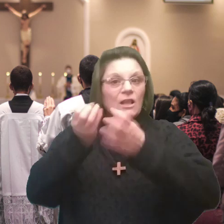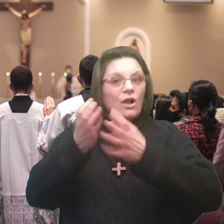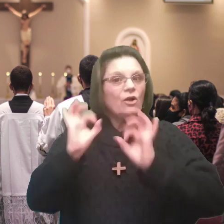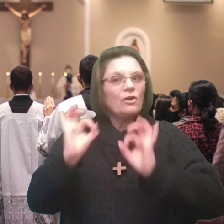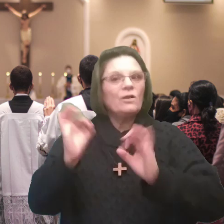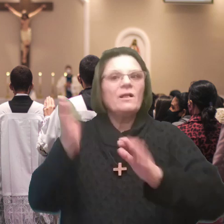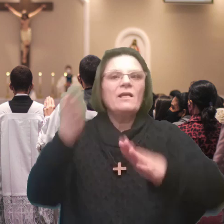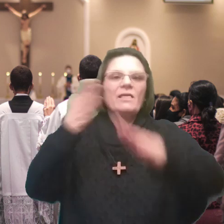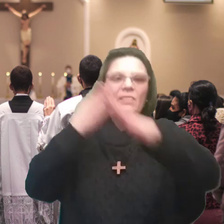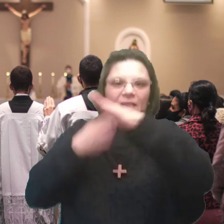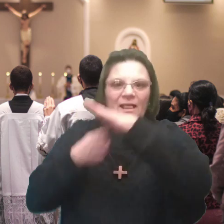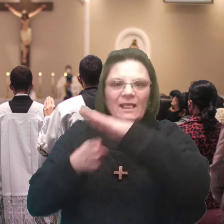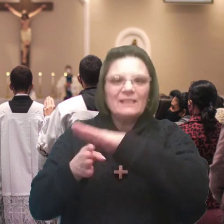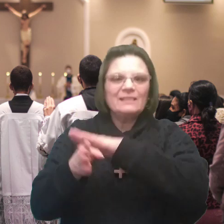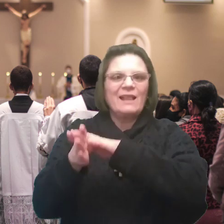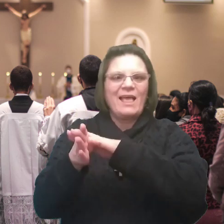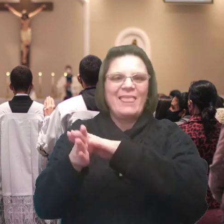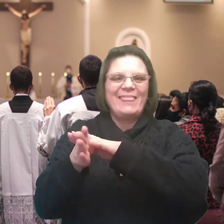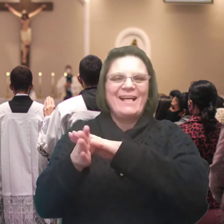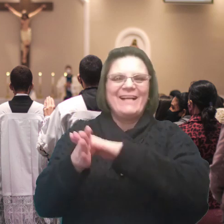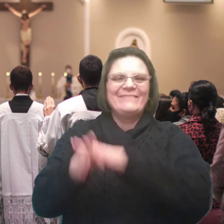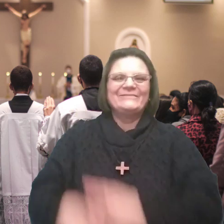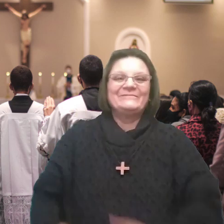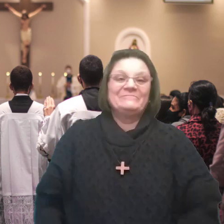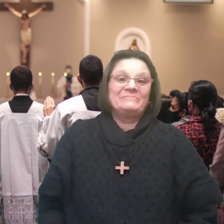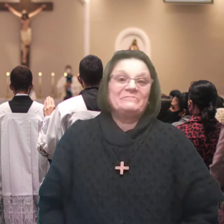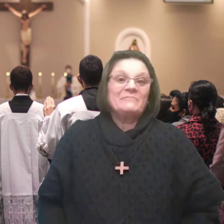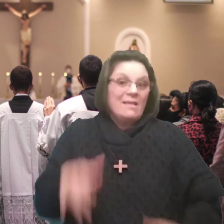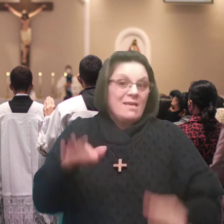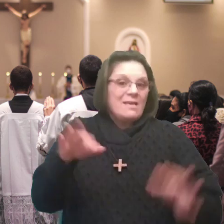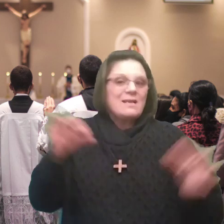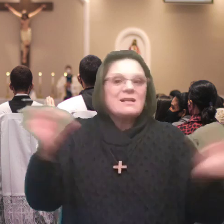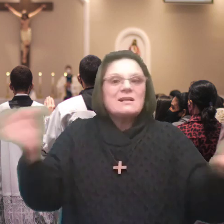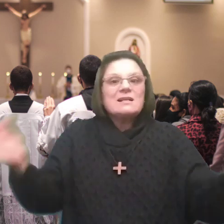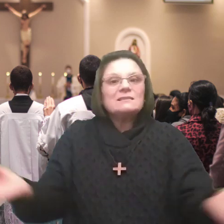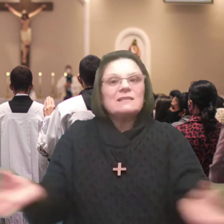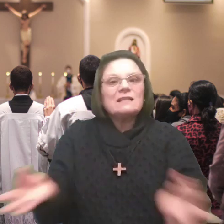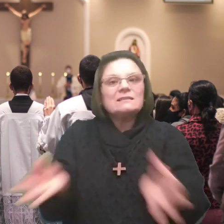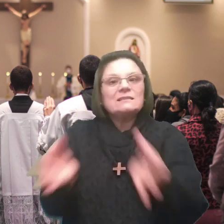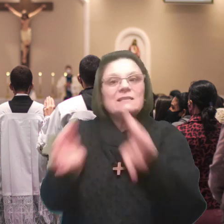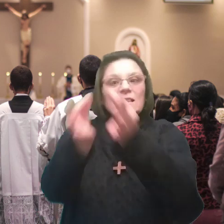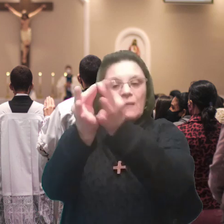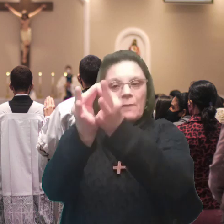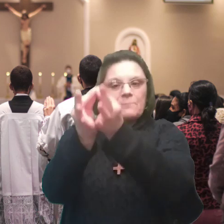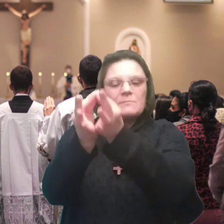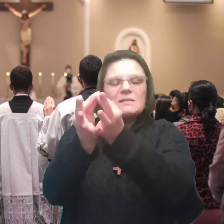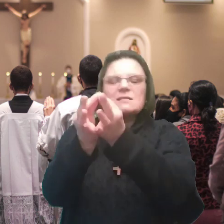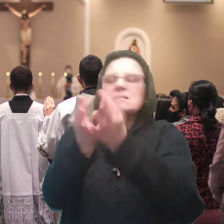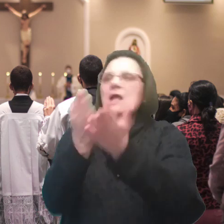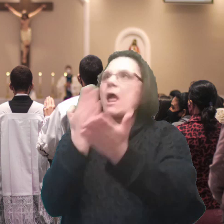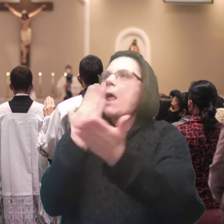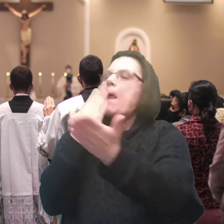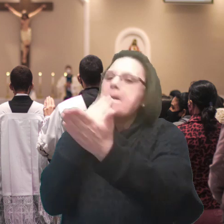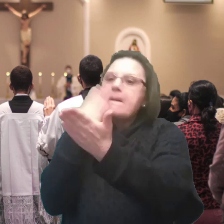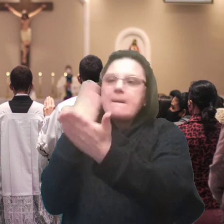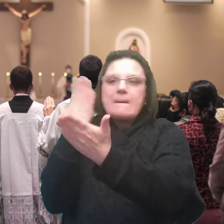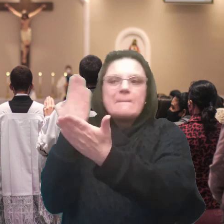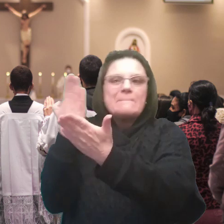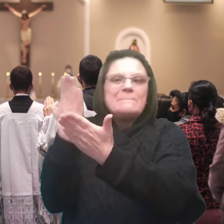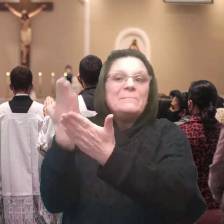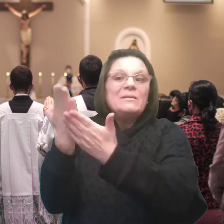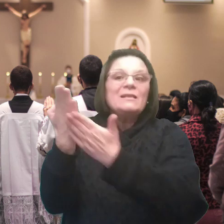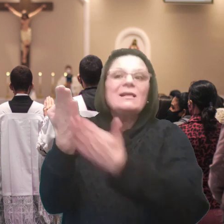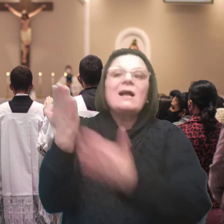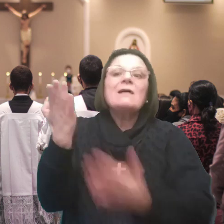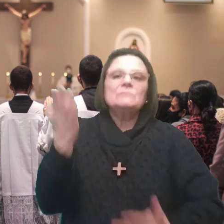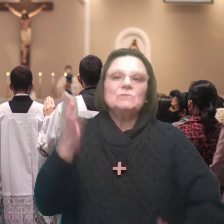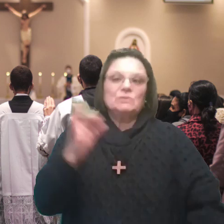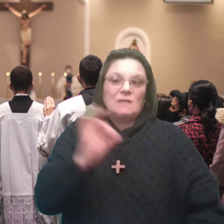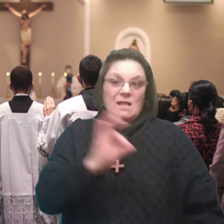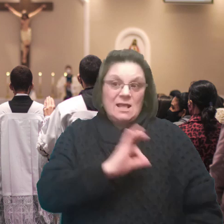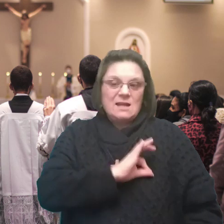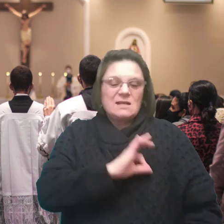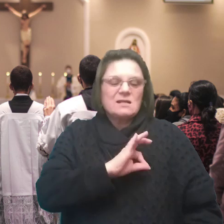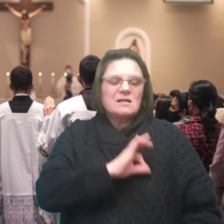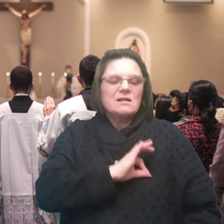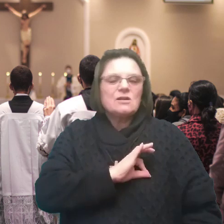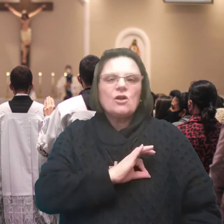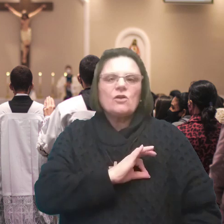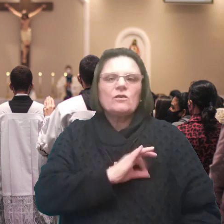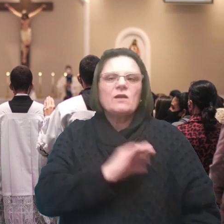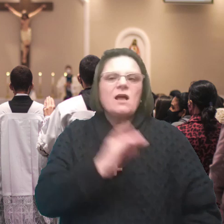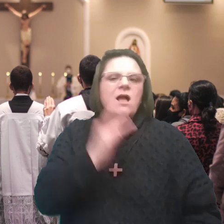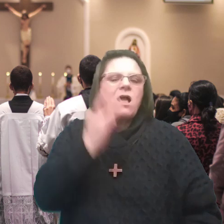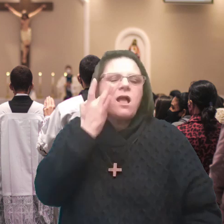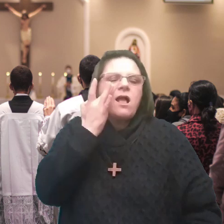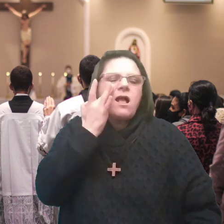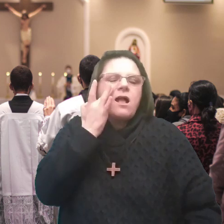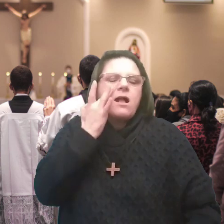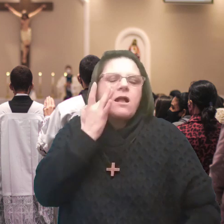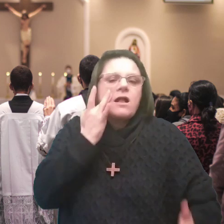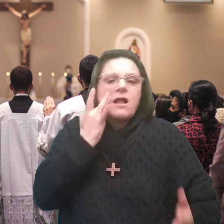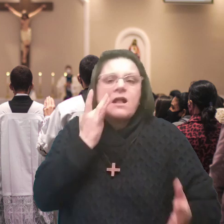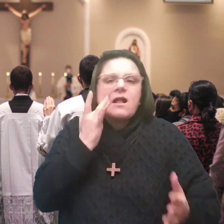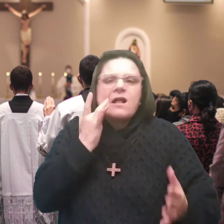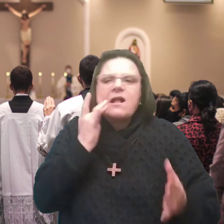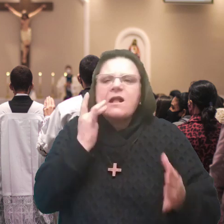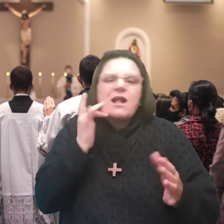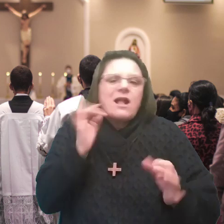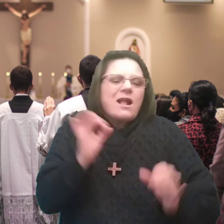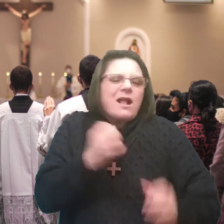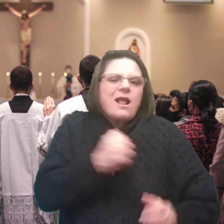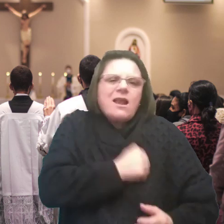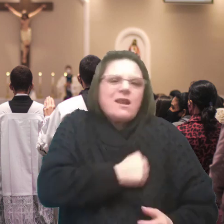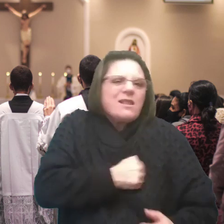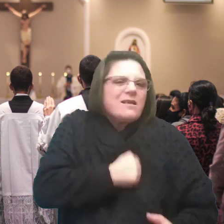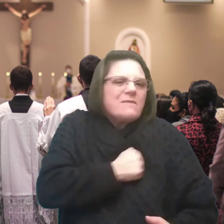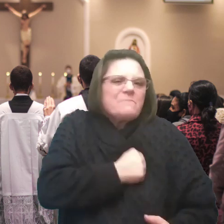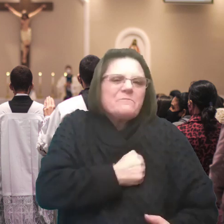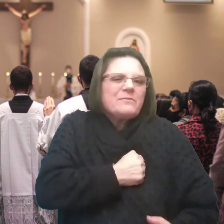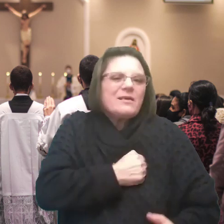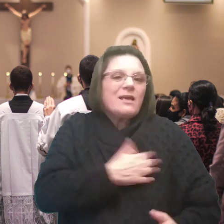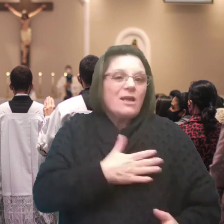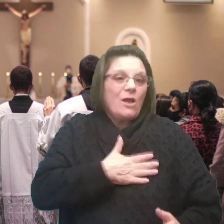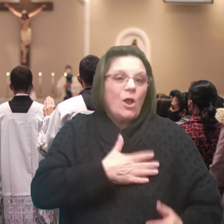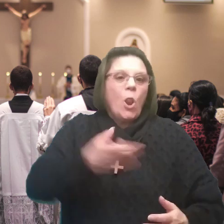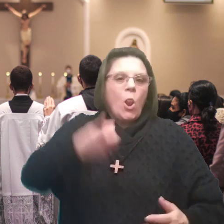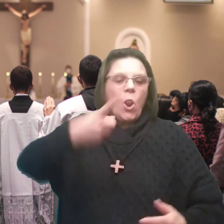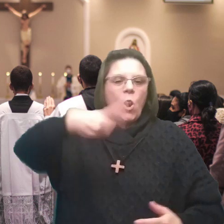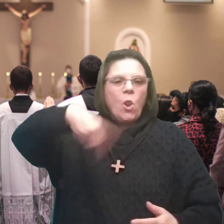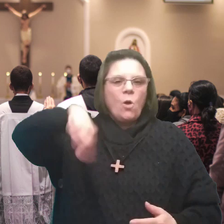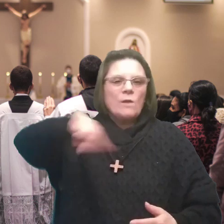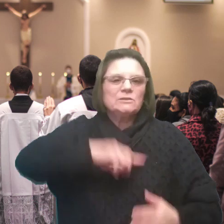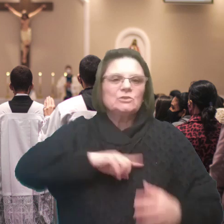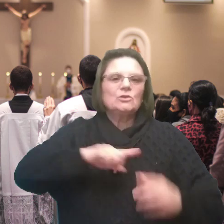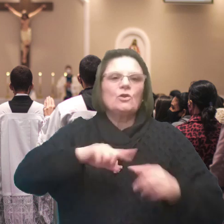MONICIÓN DE ENTRADA En esta santa misa, pidamos al Señor limpie